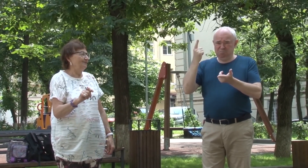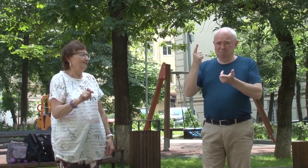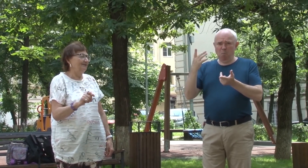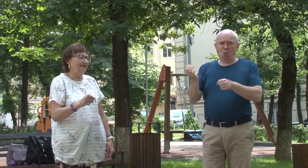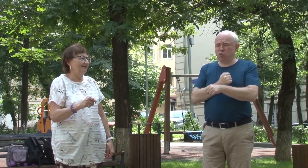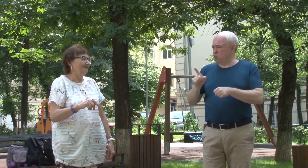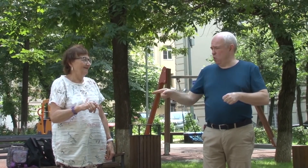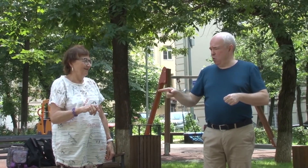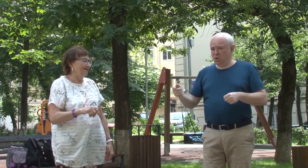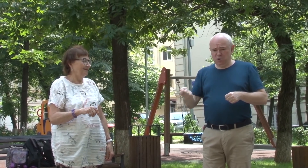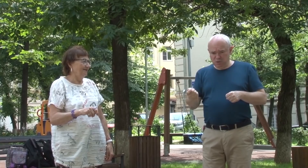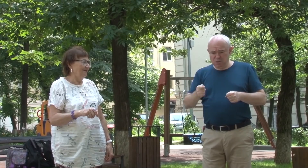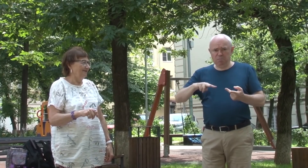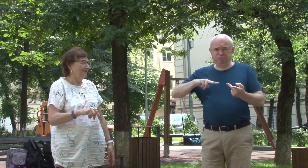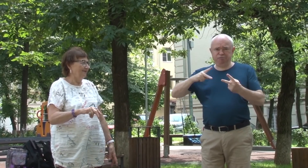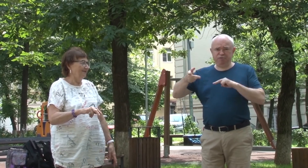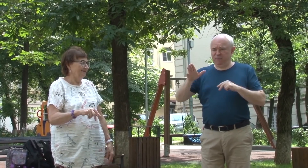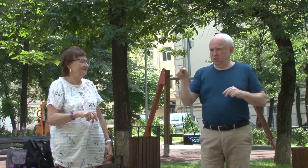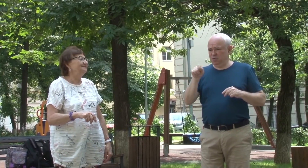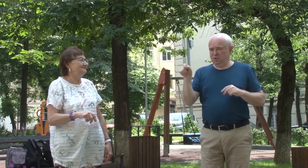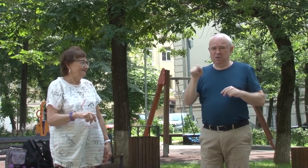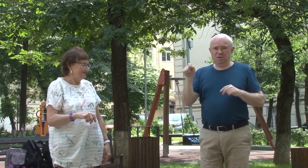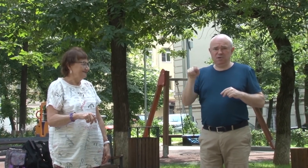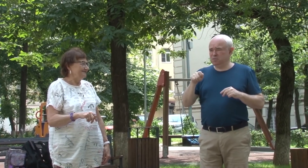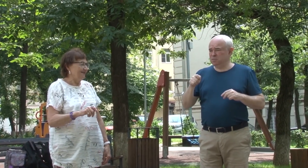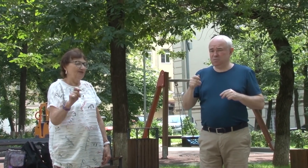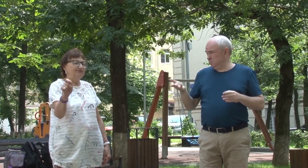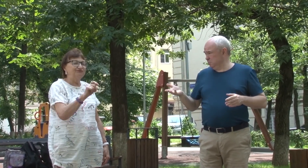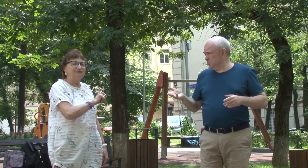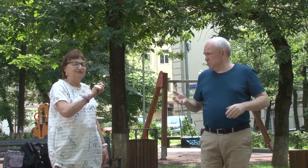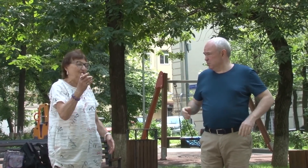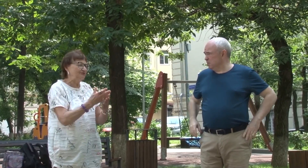Получается, что старый жест эволюционировал в новый.